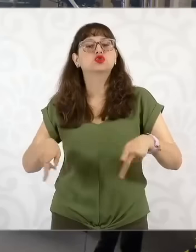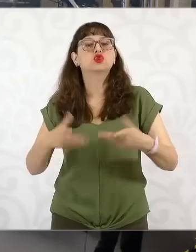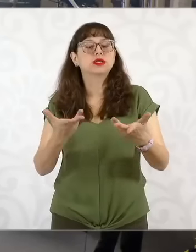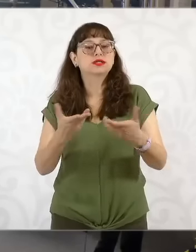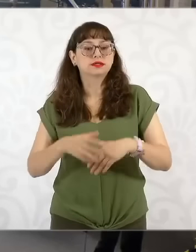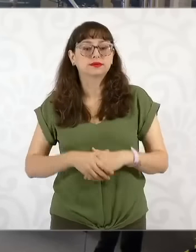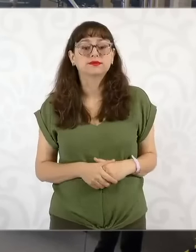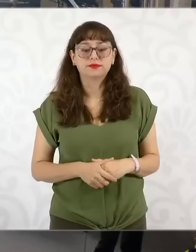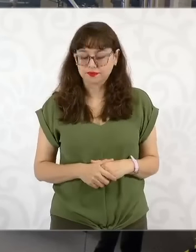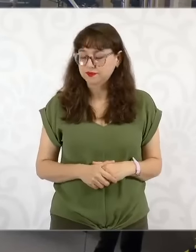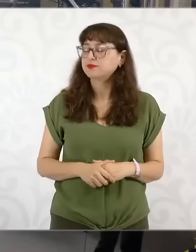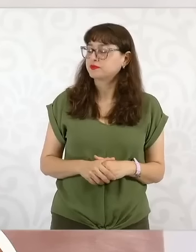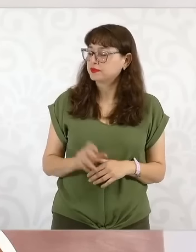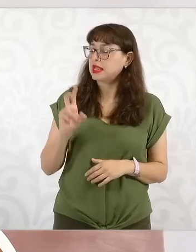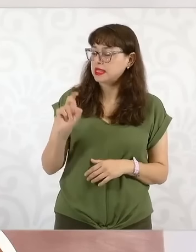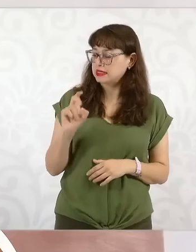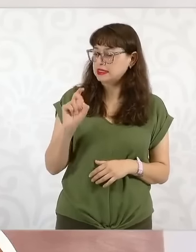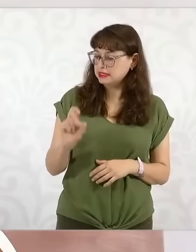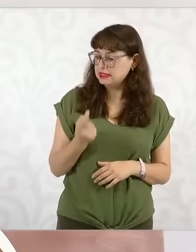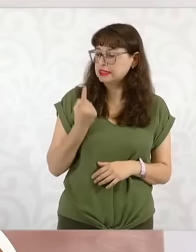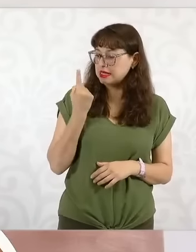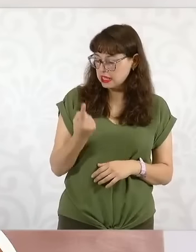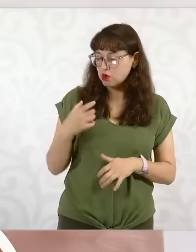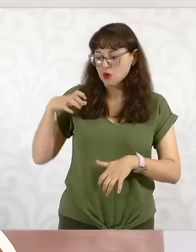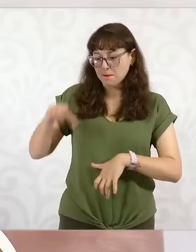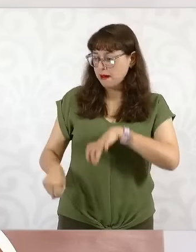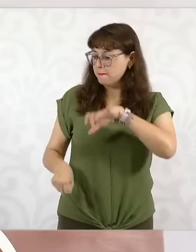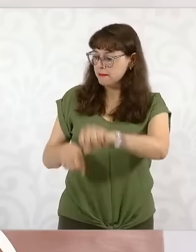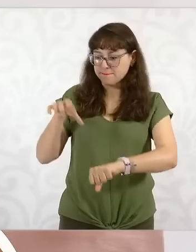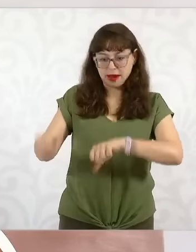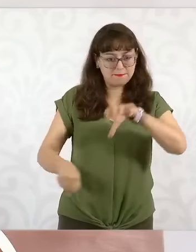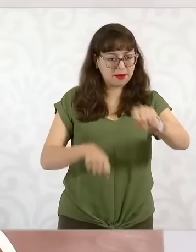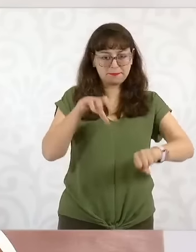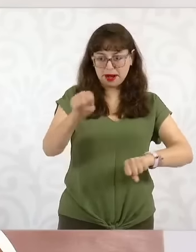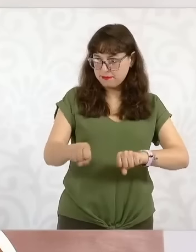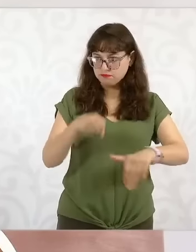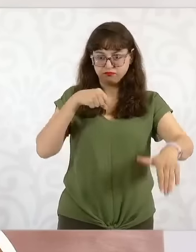sí. De los 31 detenidos van 15 órdenes de todos vinculados a proceso. Son 15 órdenes de aprensión